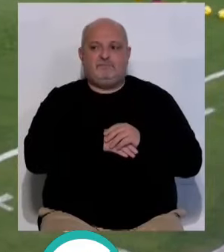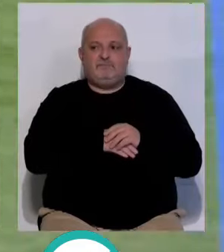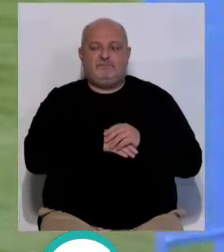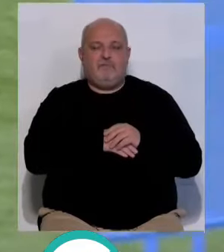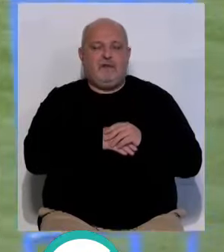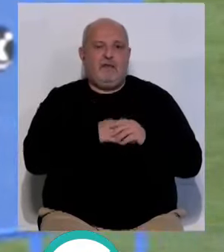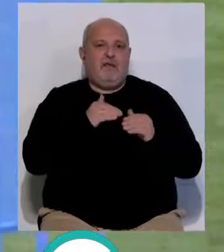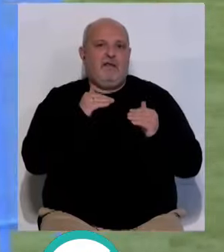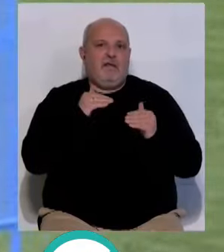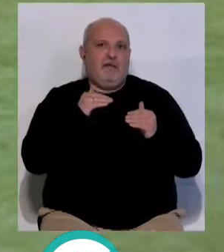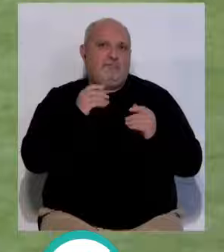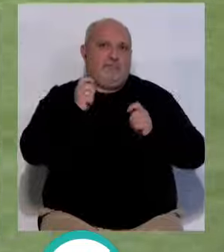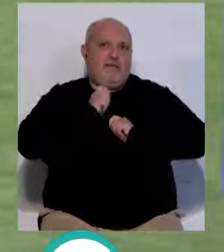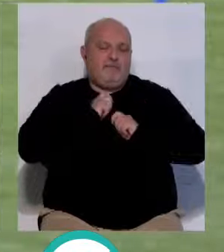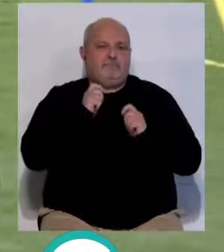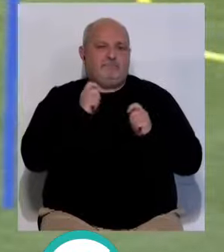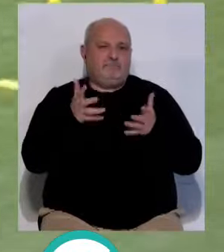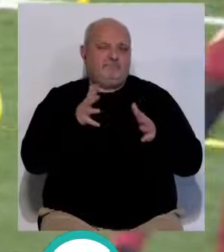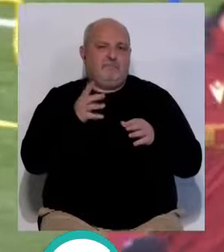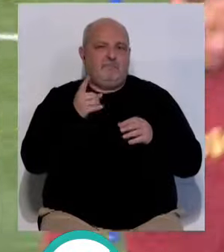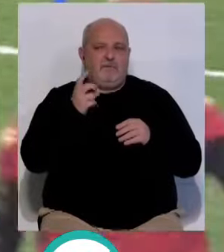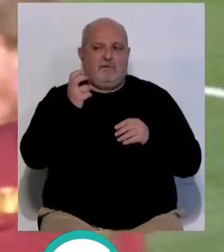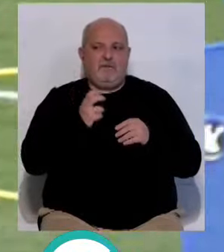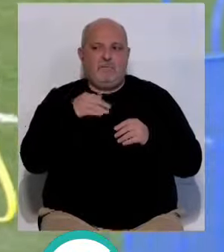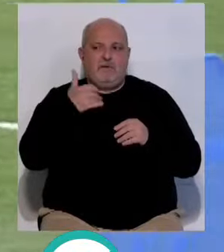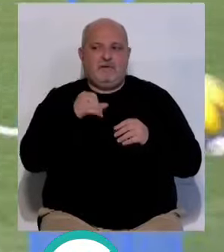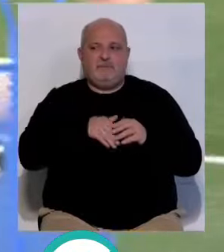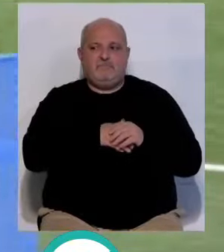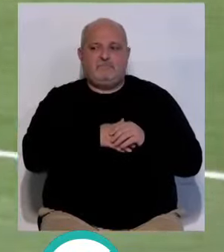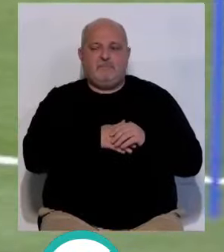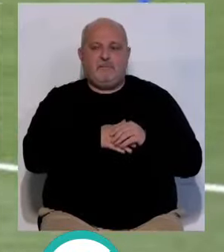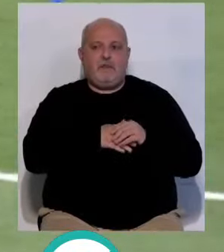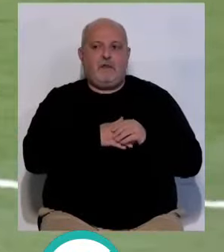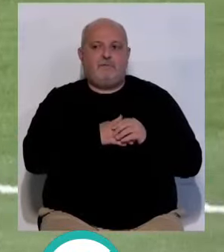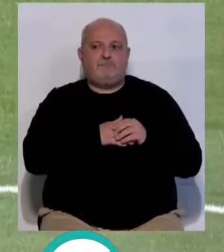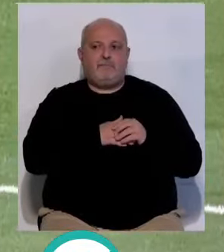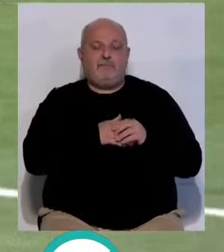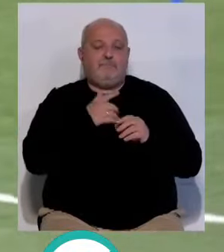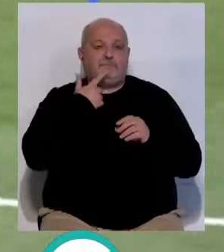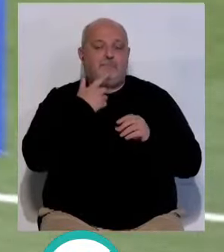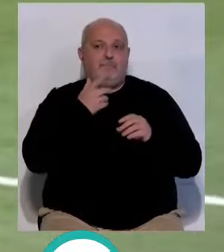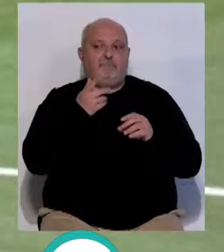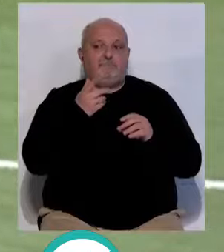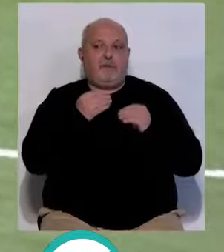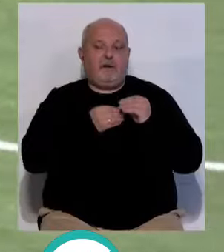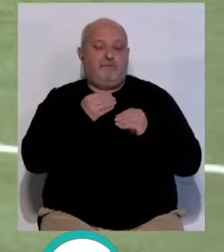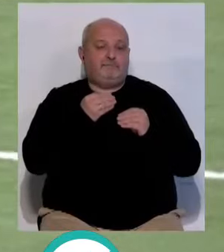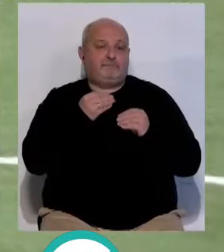malo rechace Pero bueno pero bueno viene de un disparo de de machis no por lo menos le pegó que por lo menos le pegó qué quiero decir qui decir con esto evidentemente el rendimiento para mí